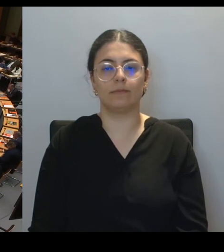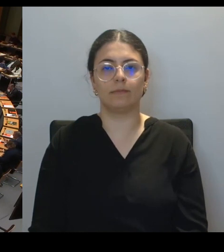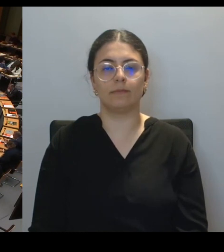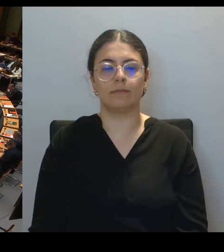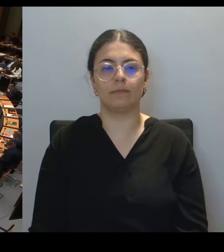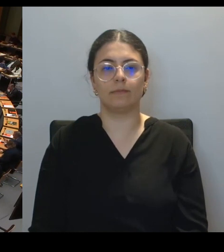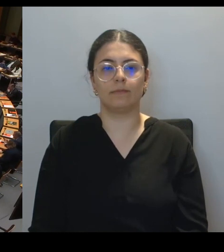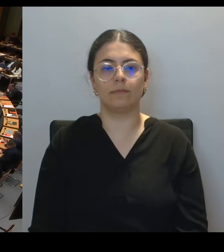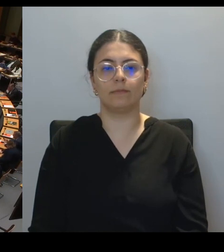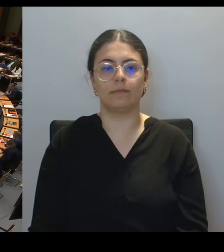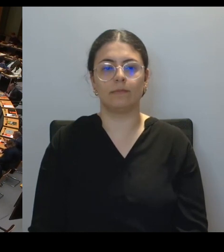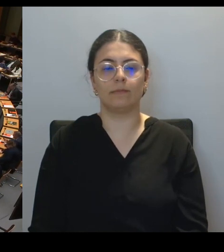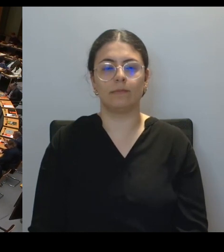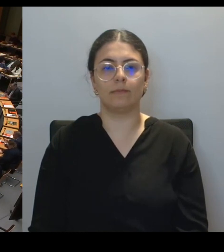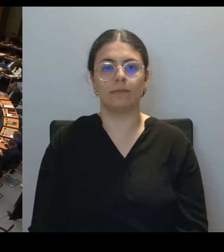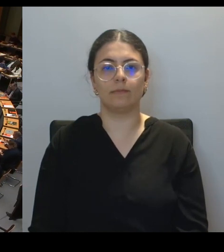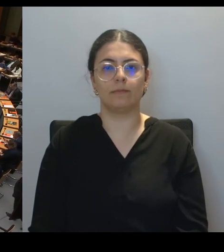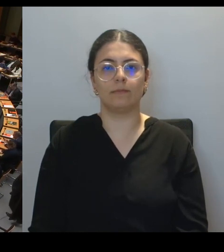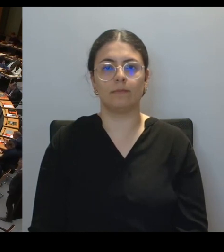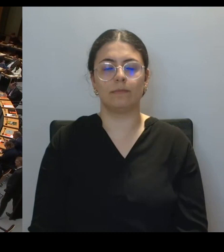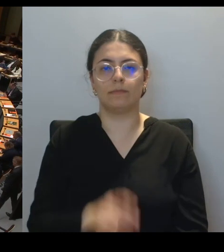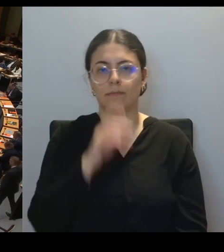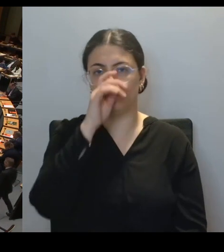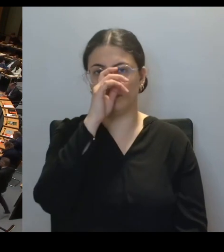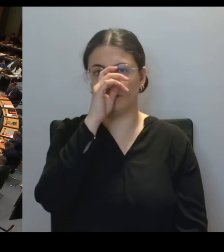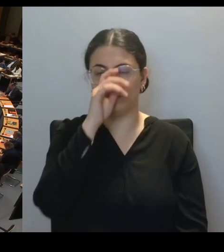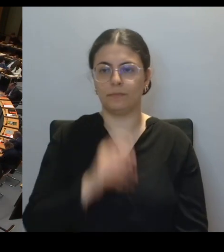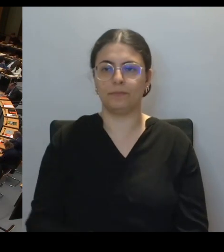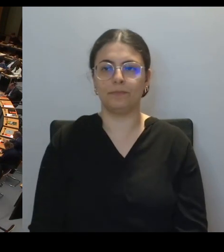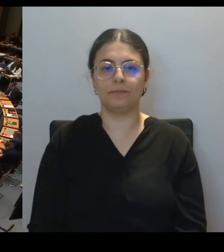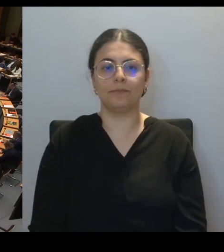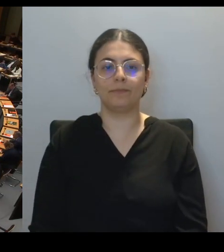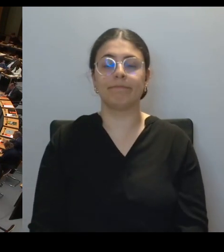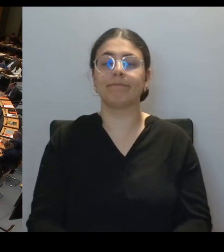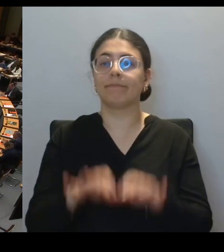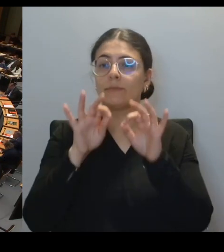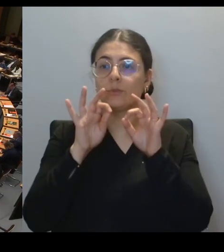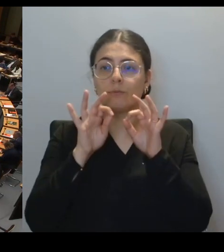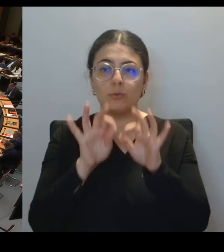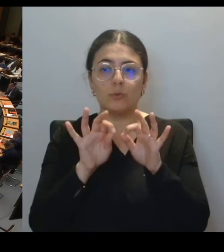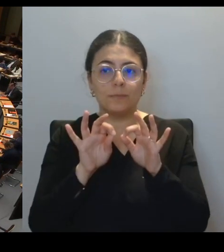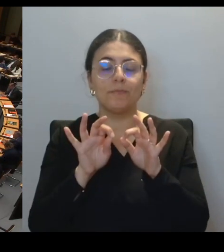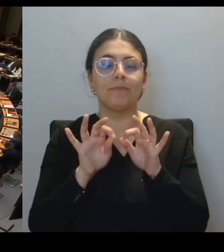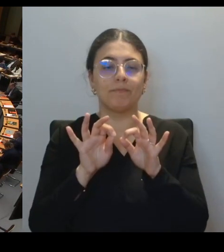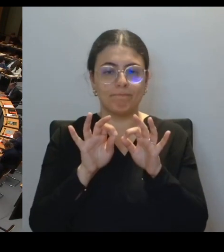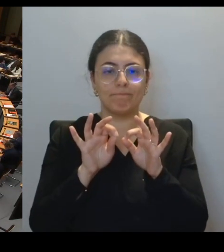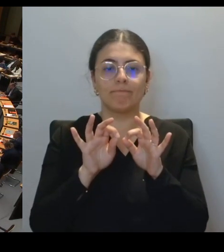So? Ja, der Antrag macht uns ein bisschen ratlos. Um ehrlich zu sein, der